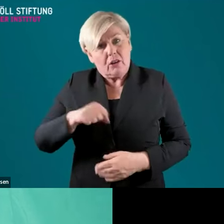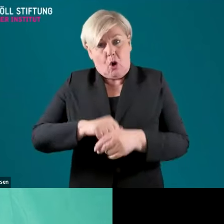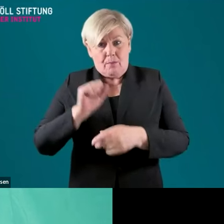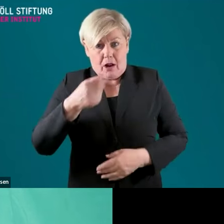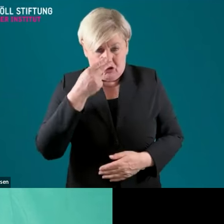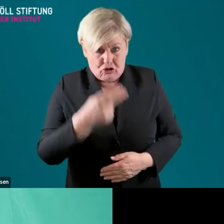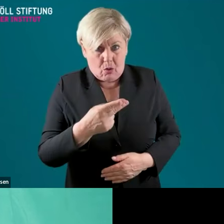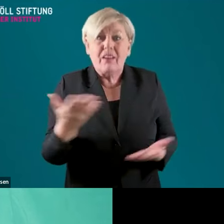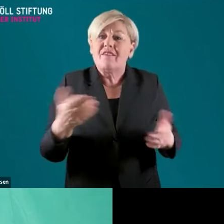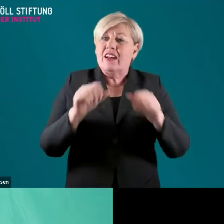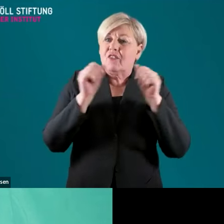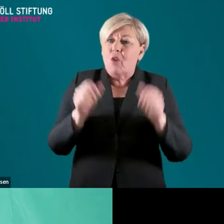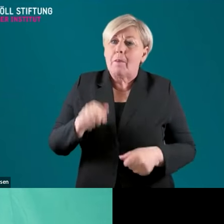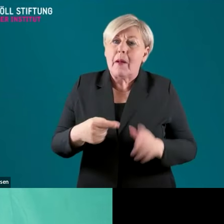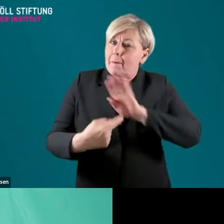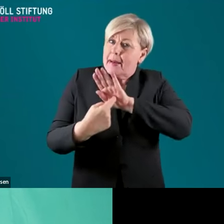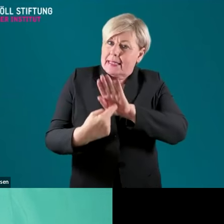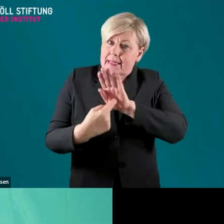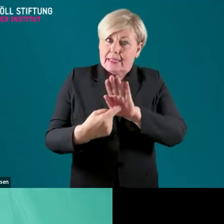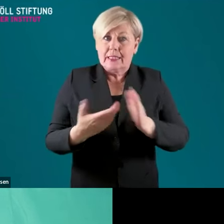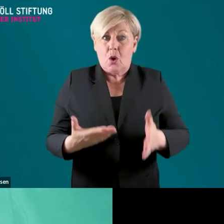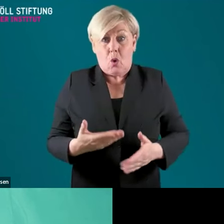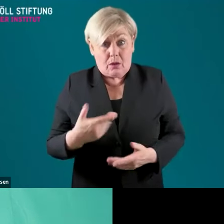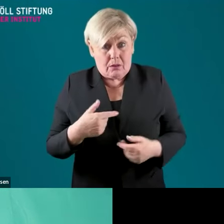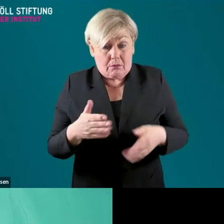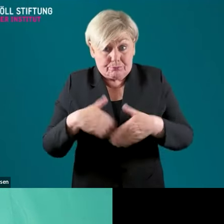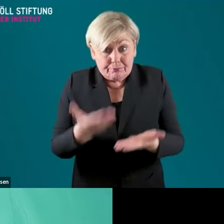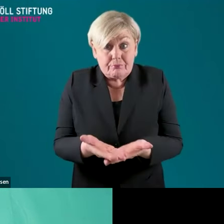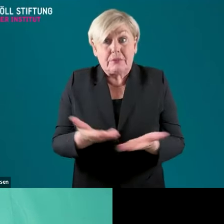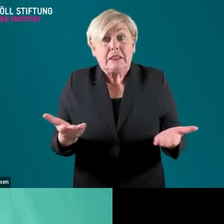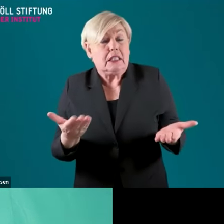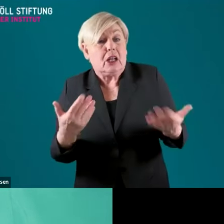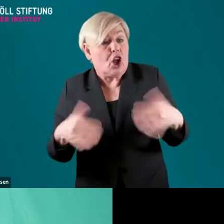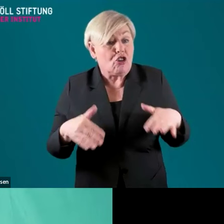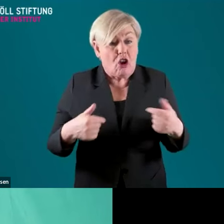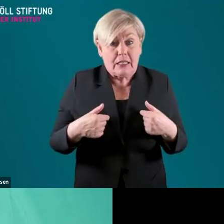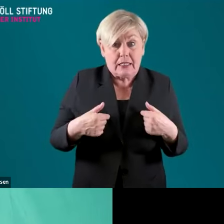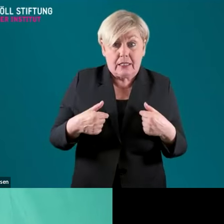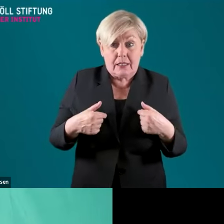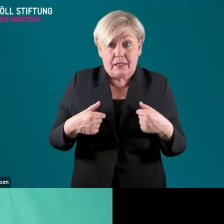In welcher Form wir die Präsentation zur Verfügung stellen können, haben wir noch nicht abschließend geklärt.